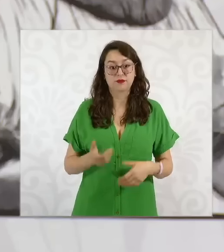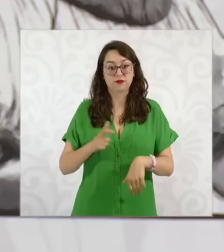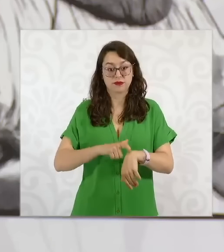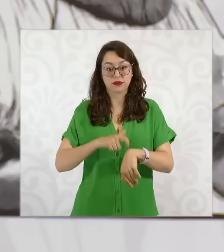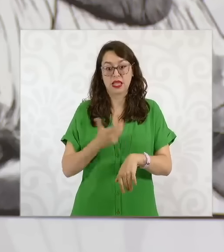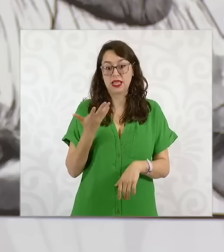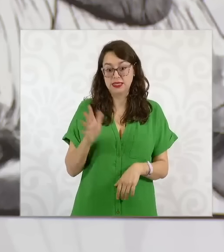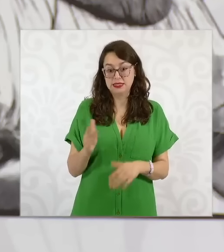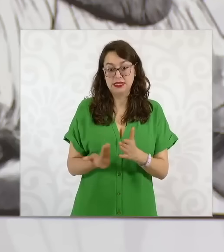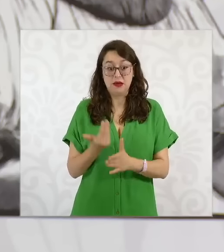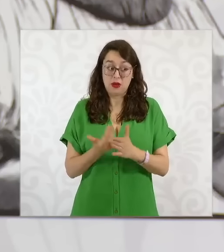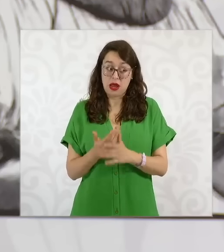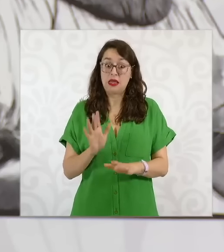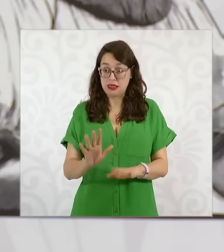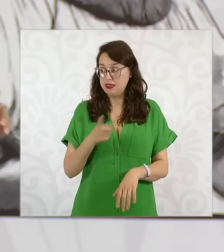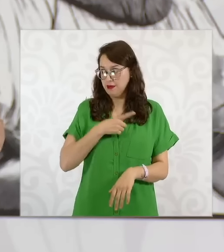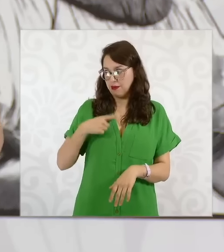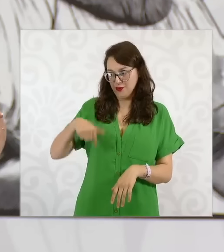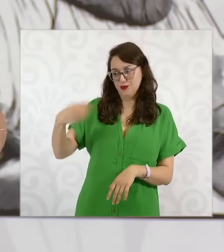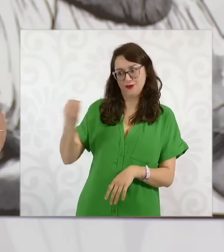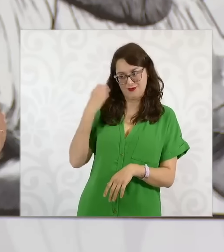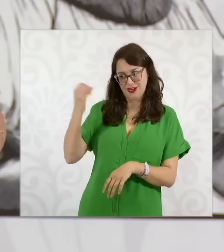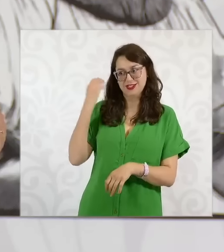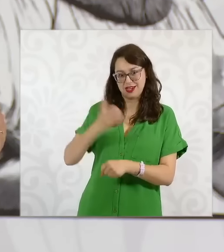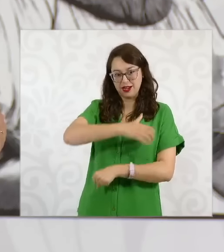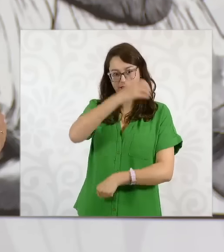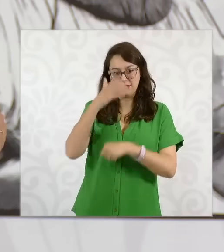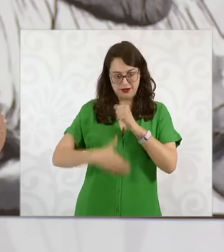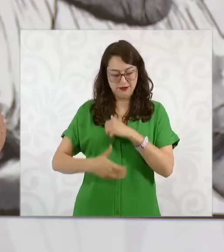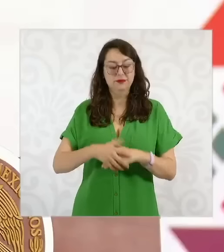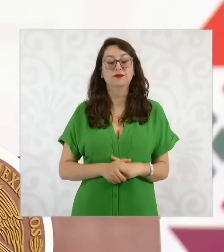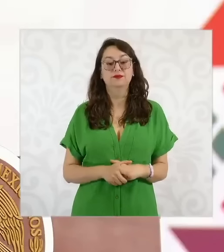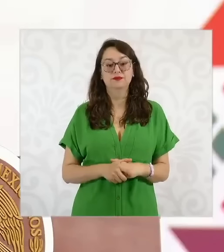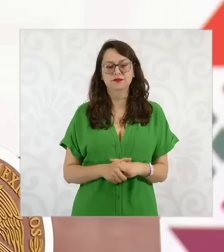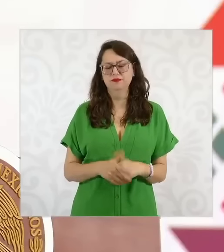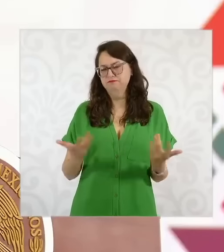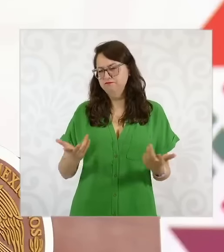mañana. Vamos a acabar un poco más temprano. Vamos a tener una reunión de como de 2 horas